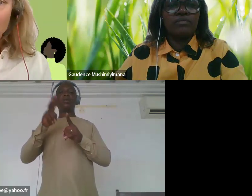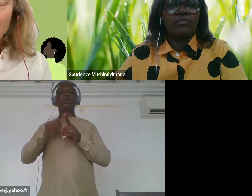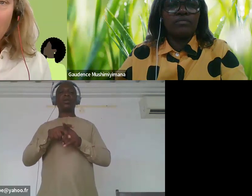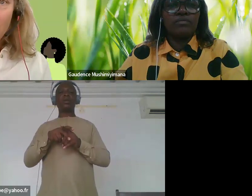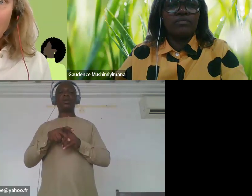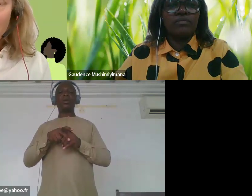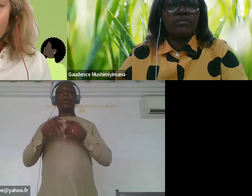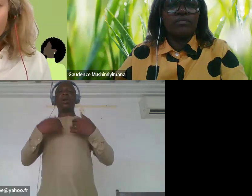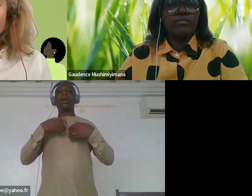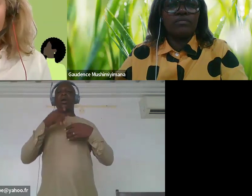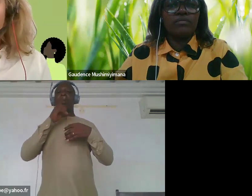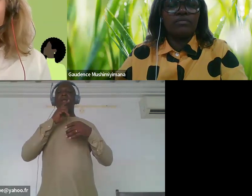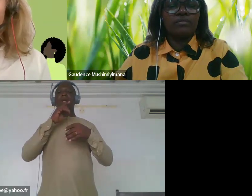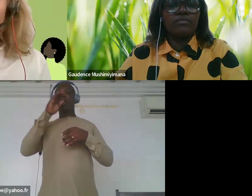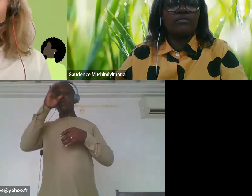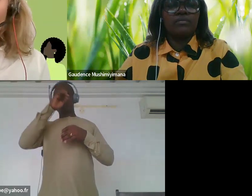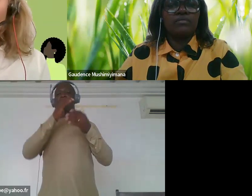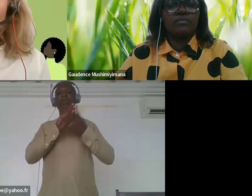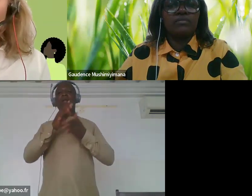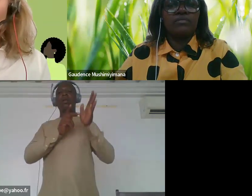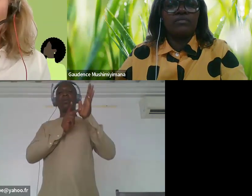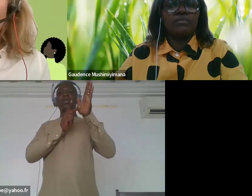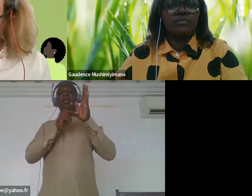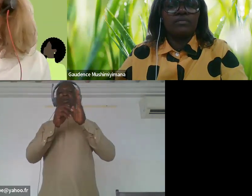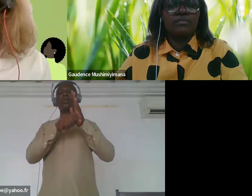captivée par ta présentation nous voulons vraiment